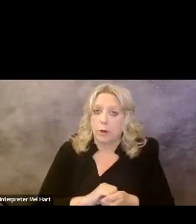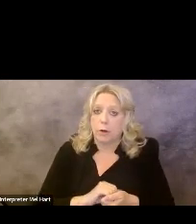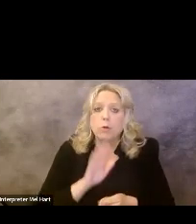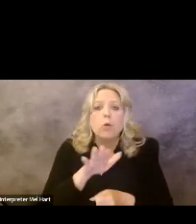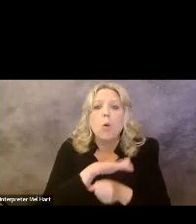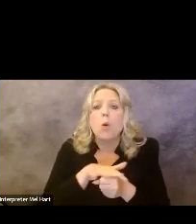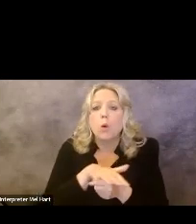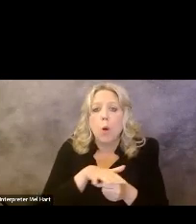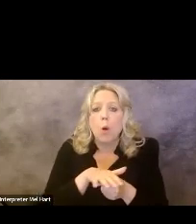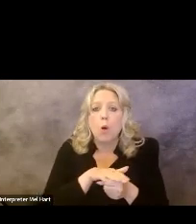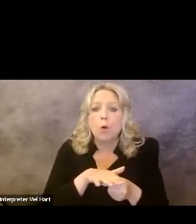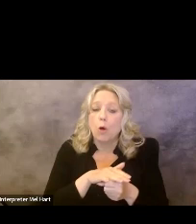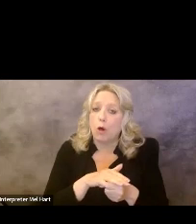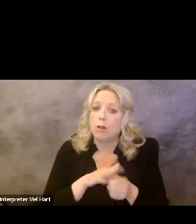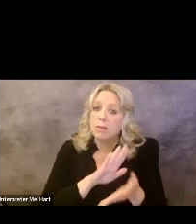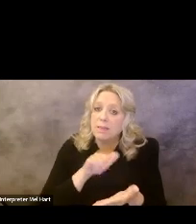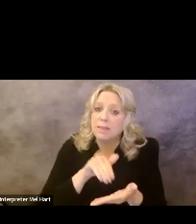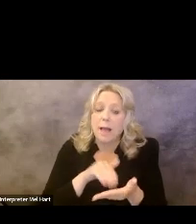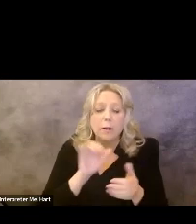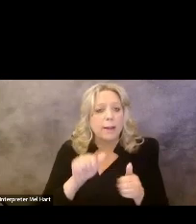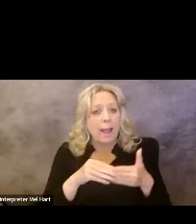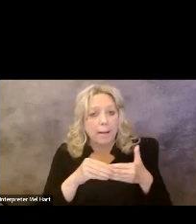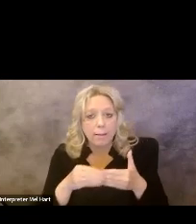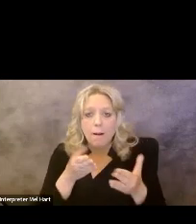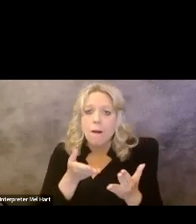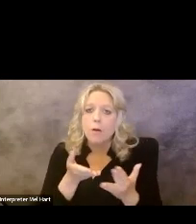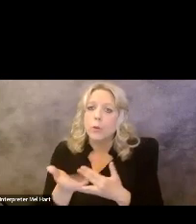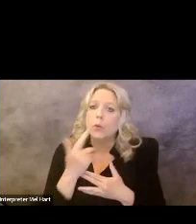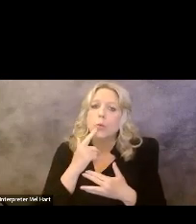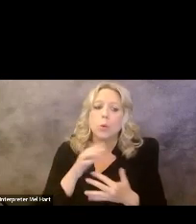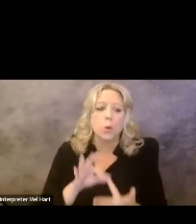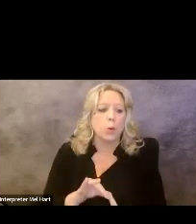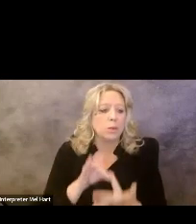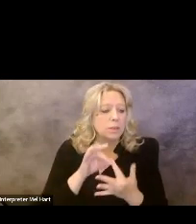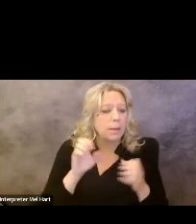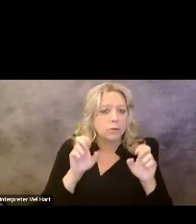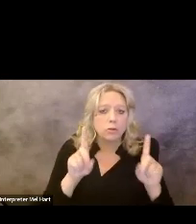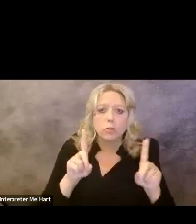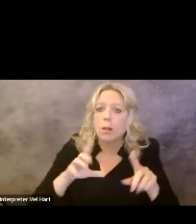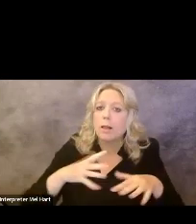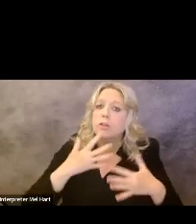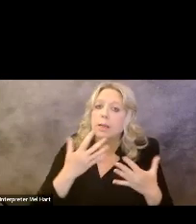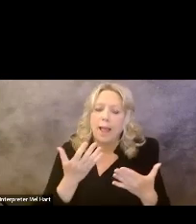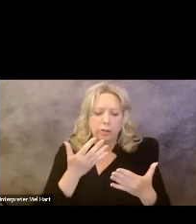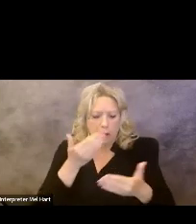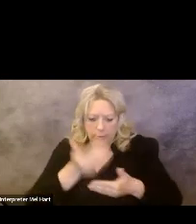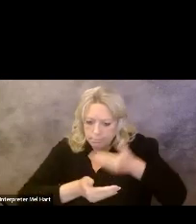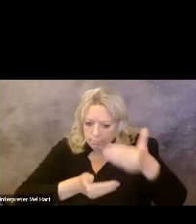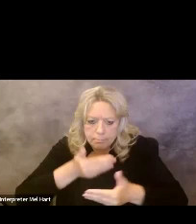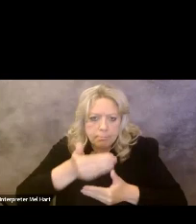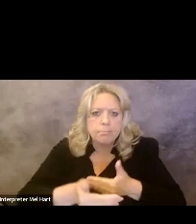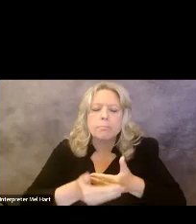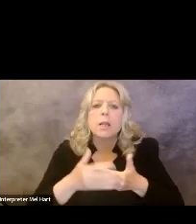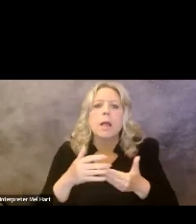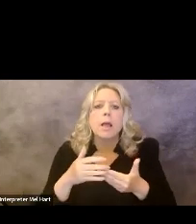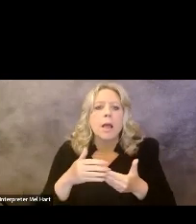las prácticas de educación especial educación especial la comprensión de todo el proceso así que seeds of partnership